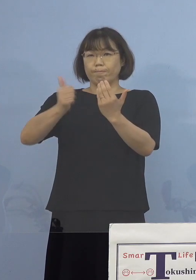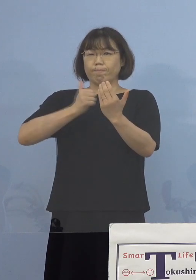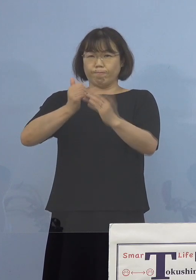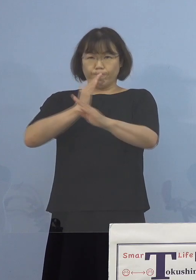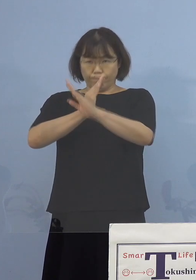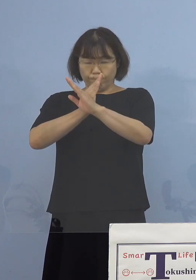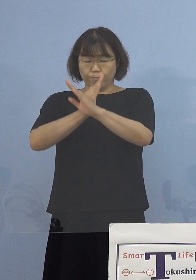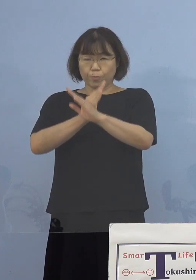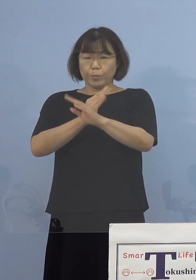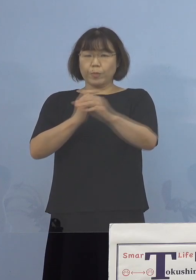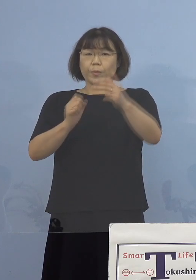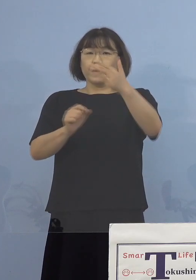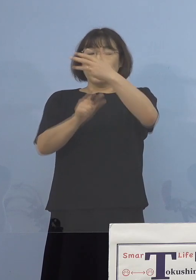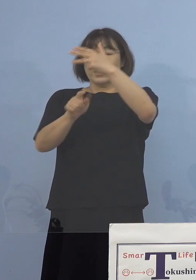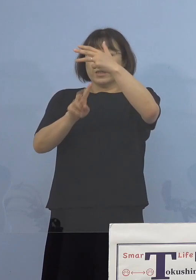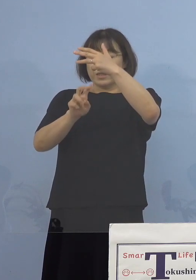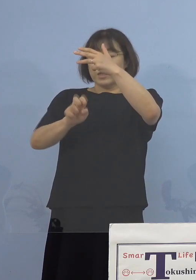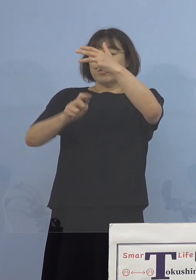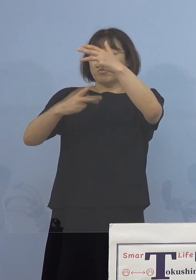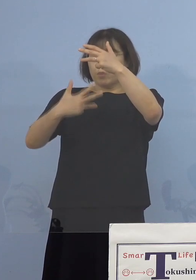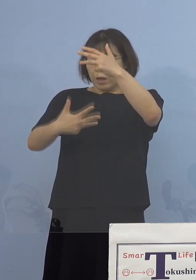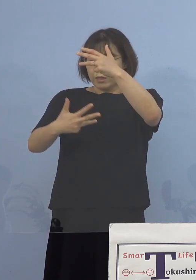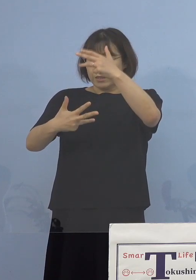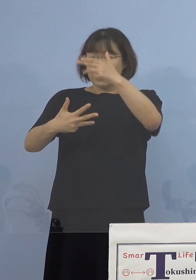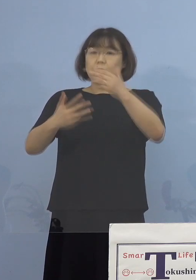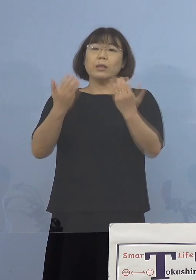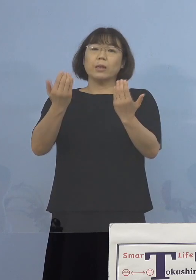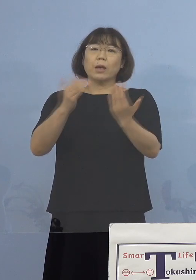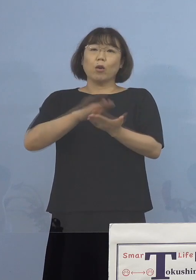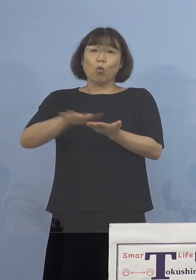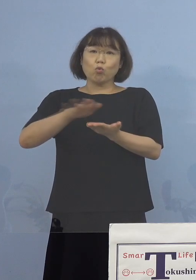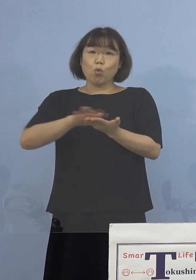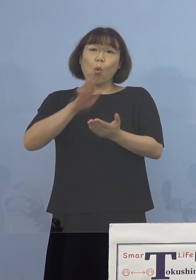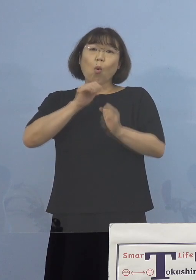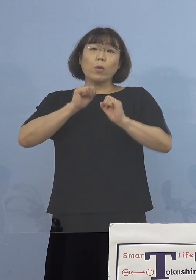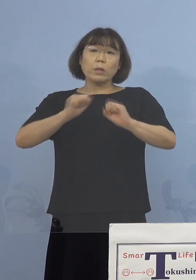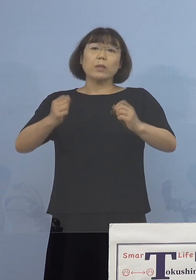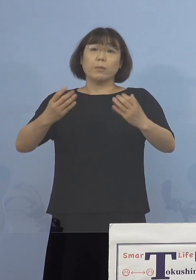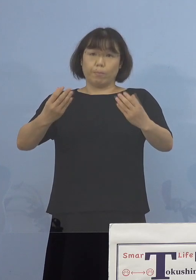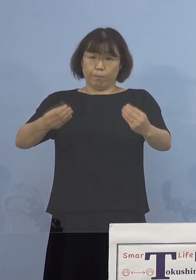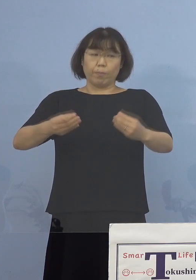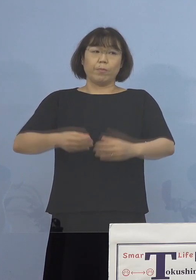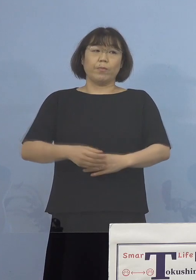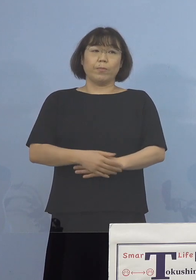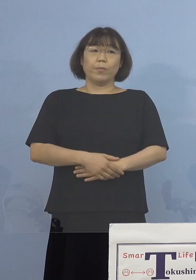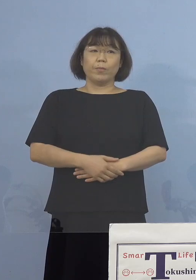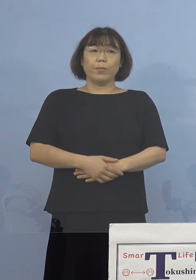8月28日に消毒実施済というふうになっております